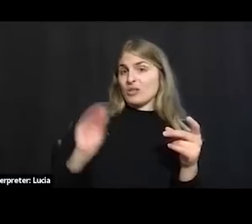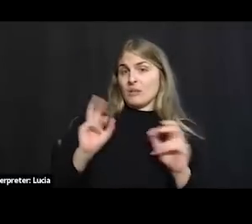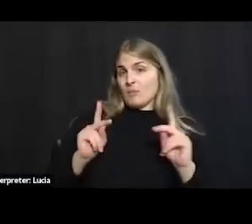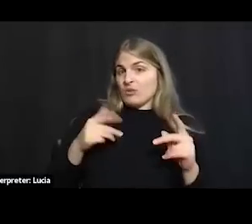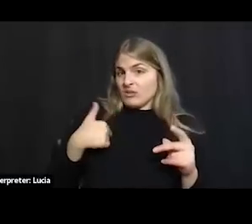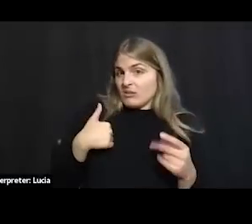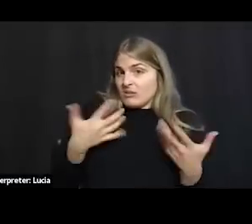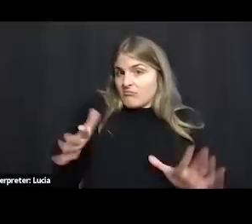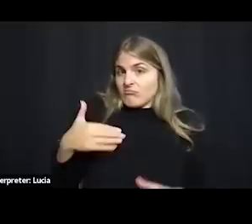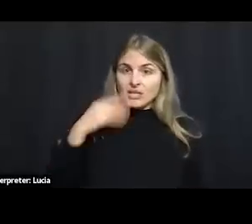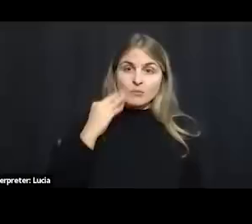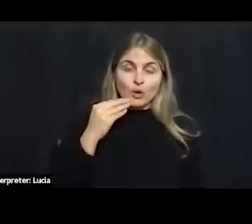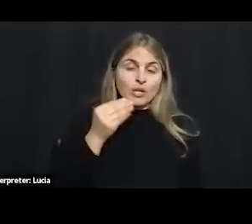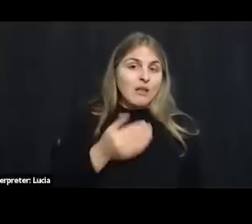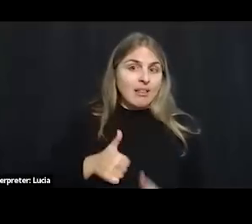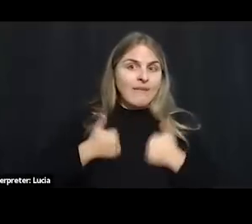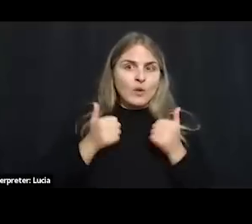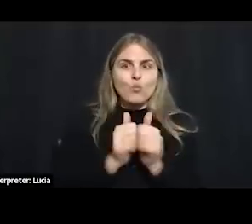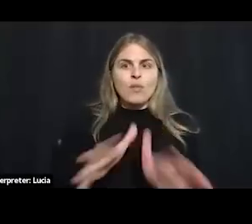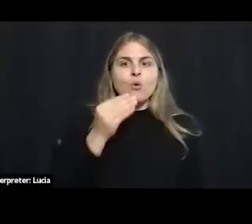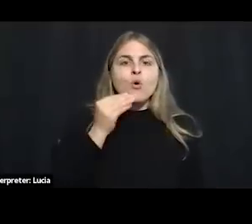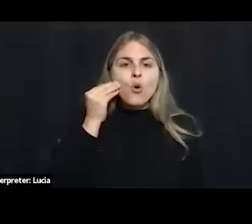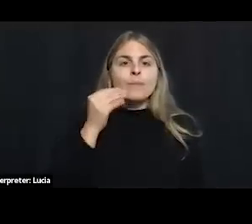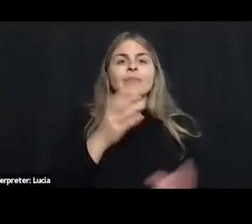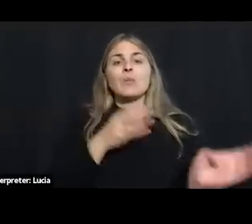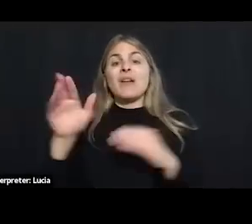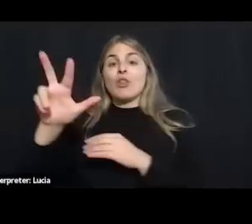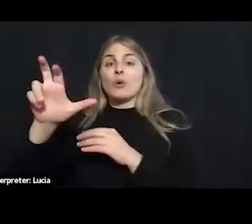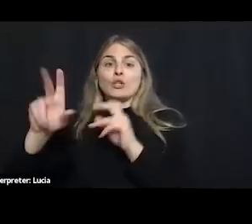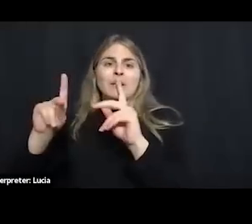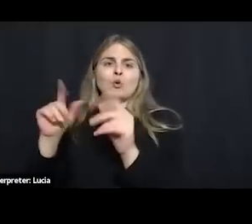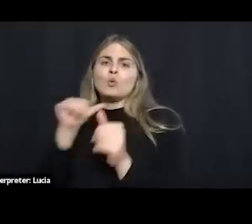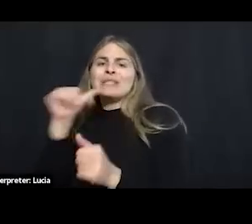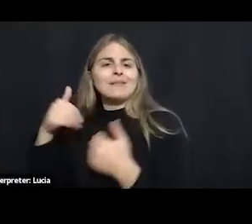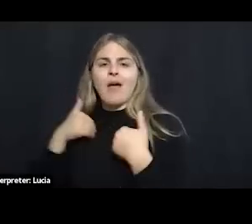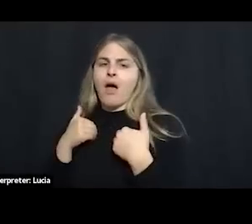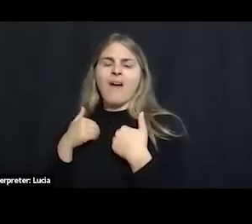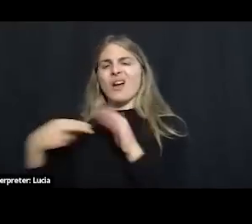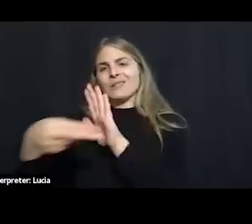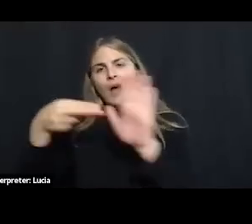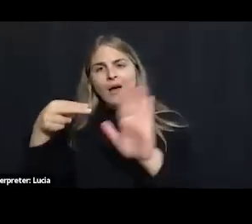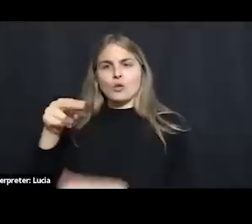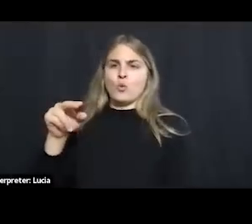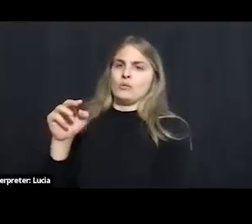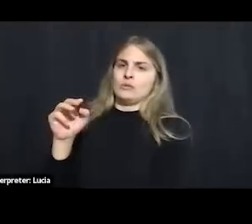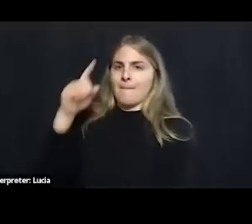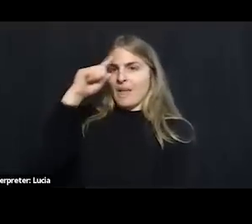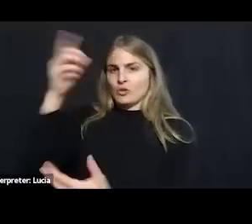Y también reclutamos a 300 adultos de la población general que no tenían una enfermedad mental diagnosticada de la encuesta PULSE de Truven Health Analytics,